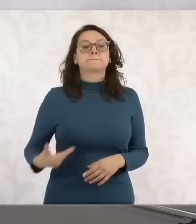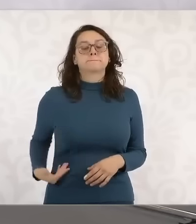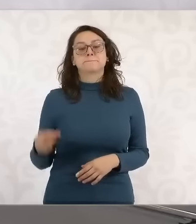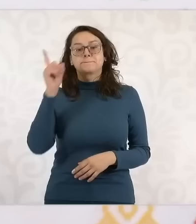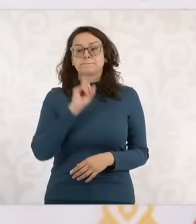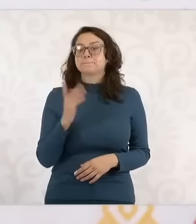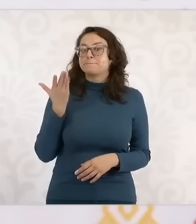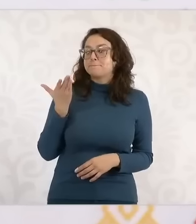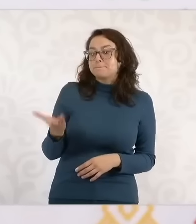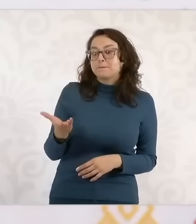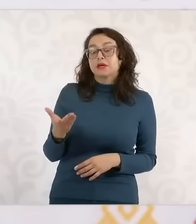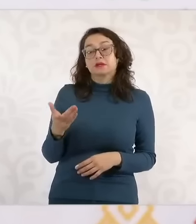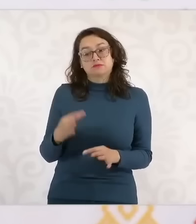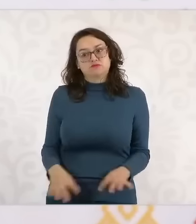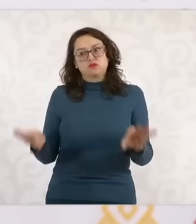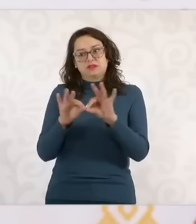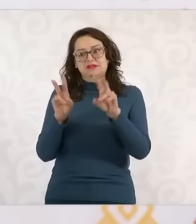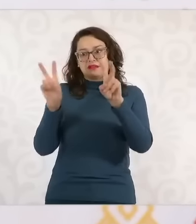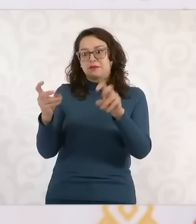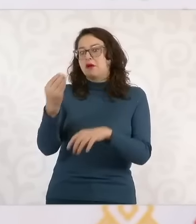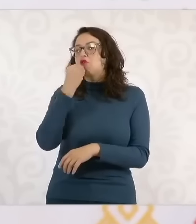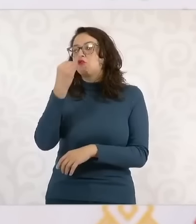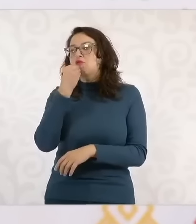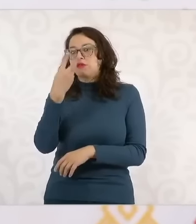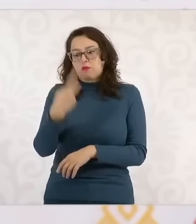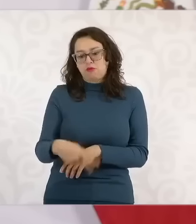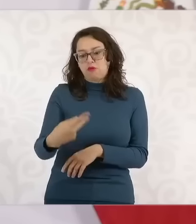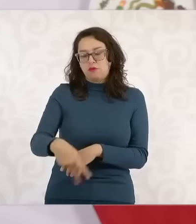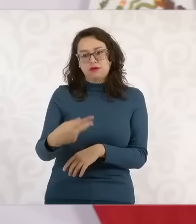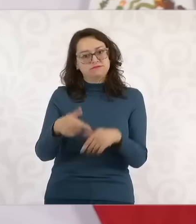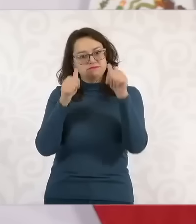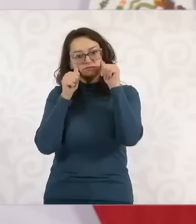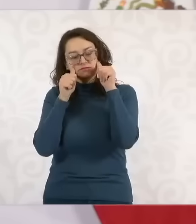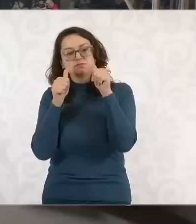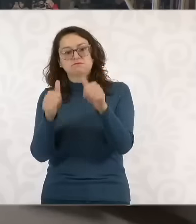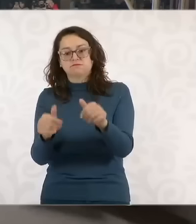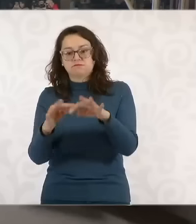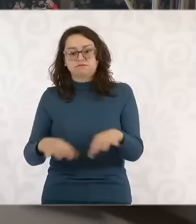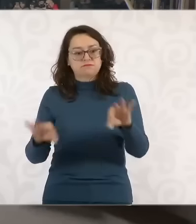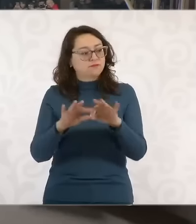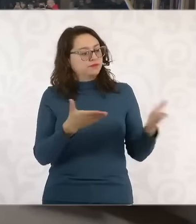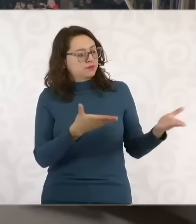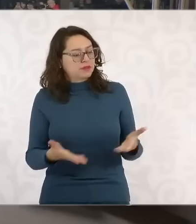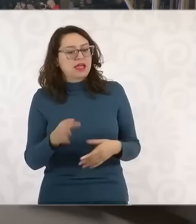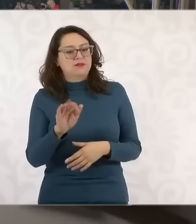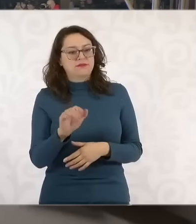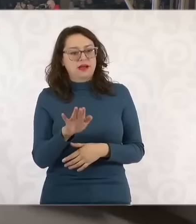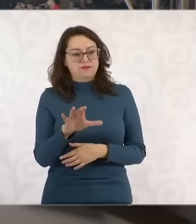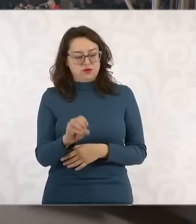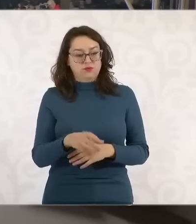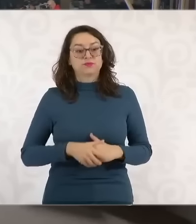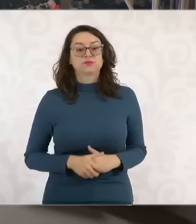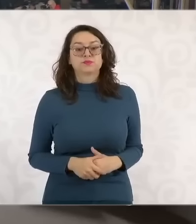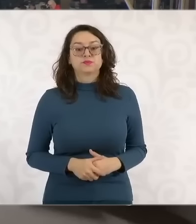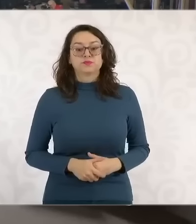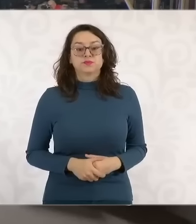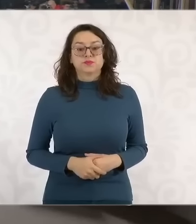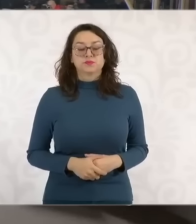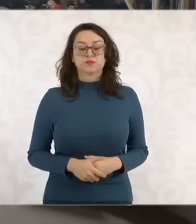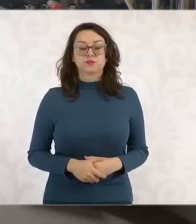a esta inversión por su implicación para la seguridad alimentaria del país. Adelante, Fabio.